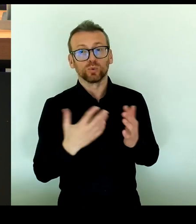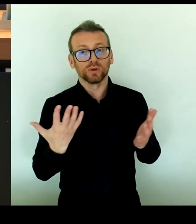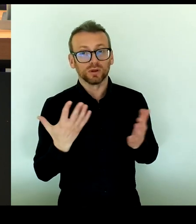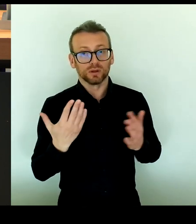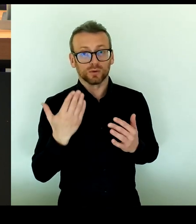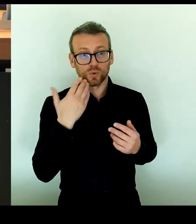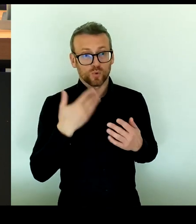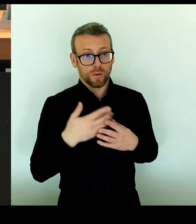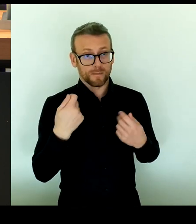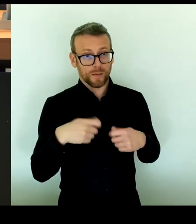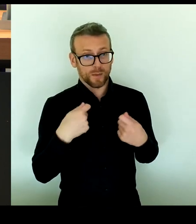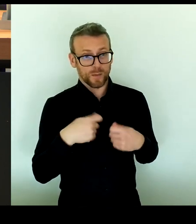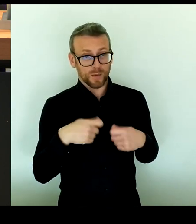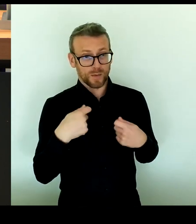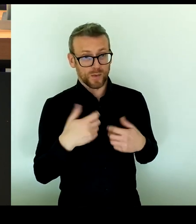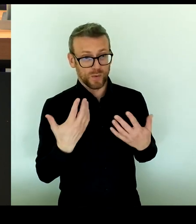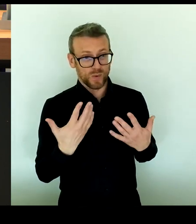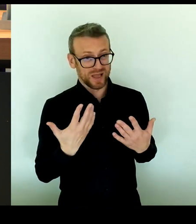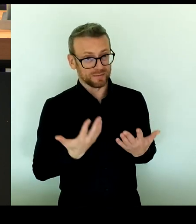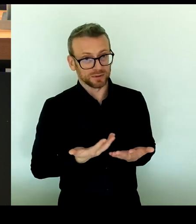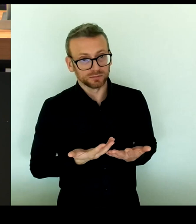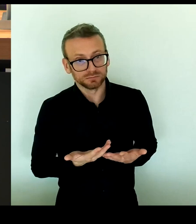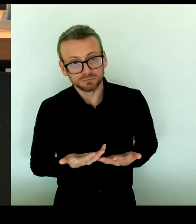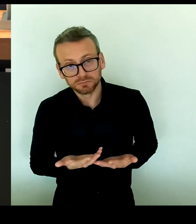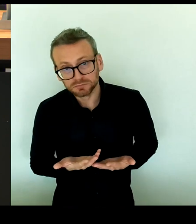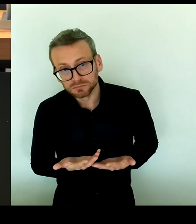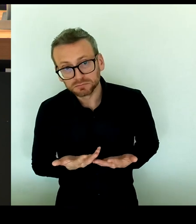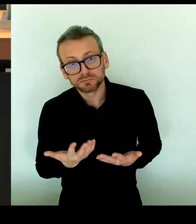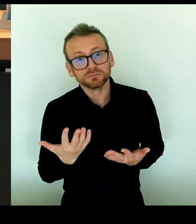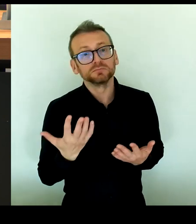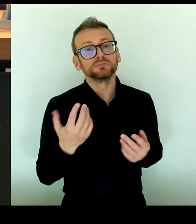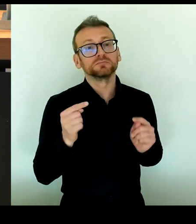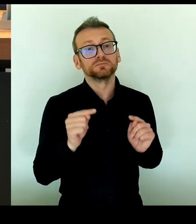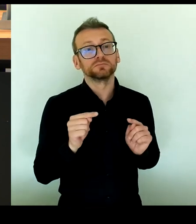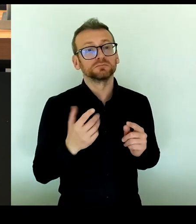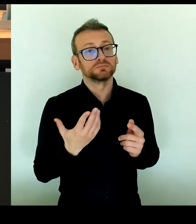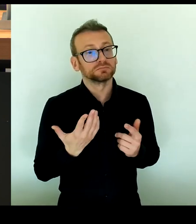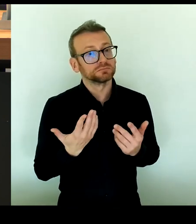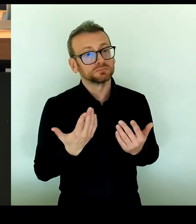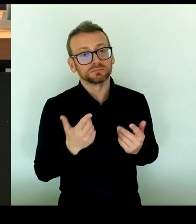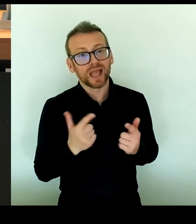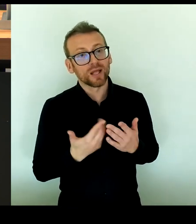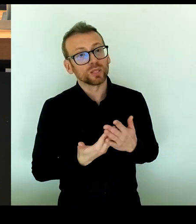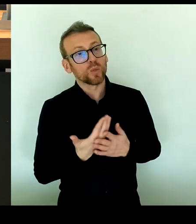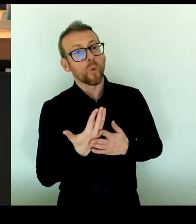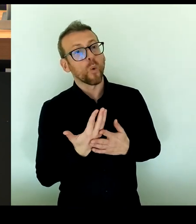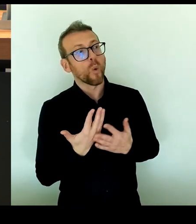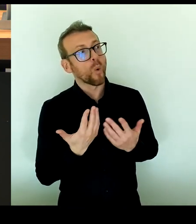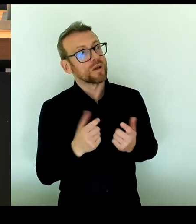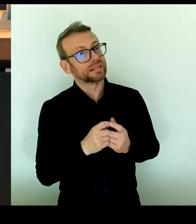Ich glaube nicht, dass das die Bezirksverordneten, die für die Beschlussfassung von Bebauungsplänen zuständig und